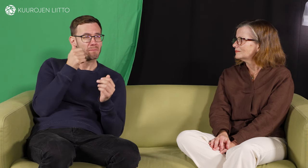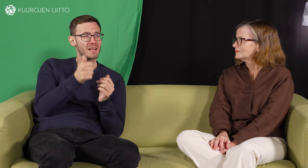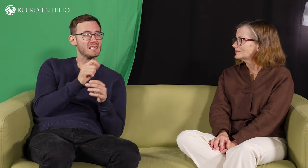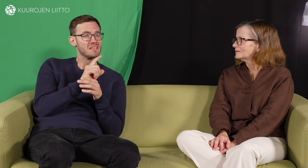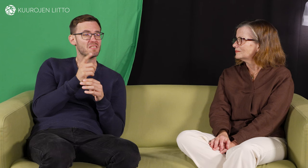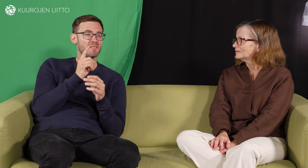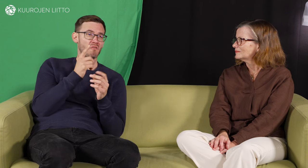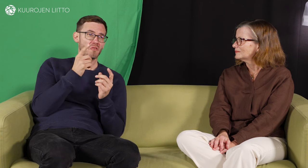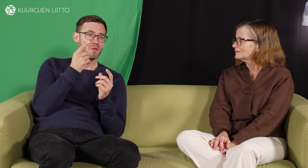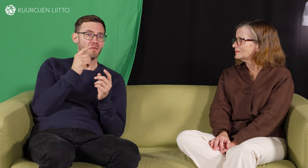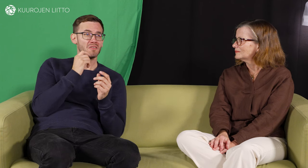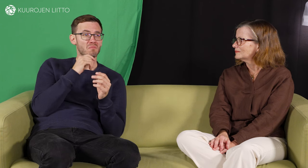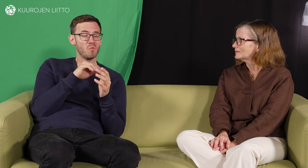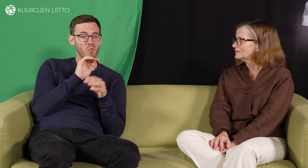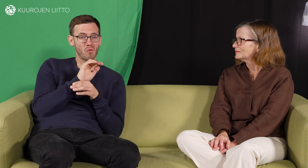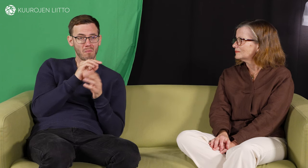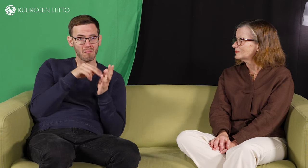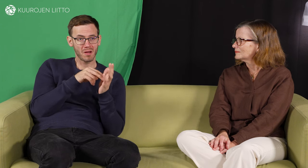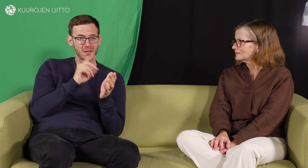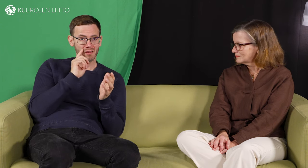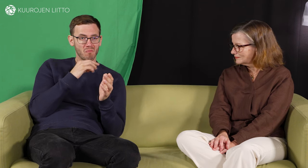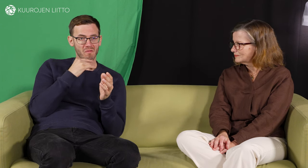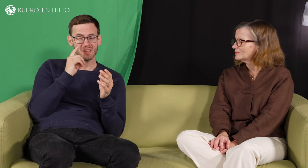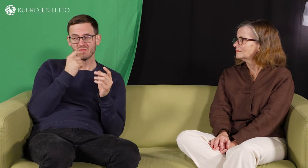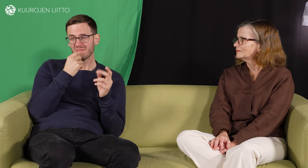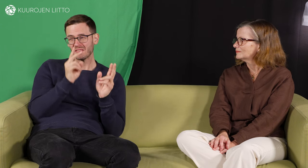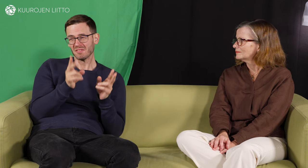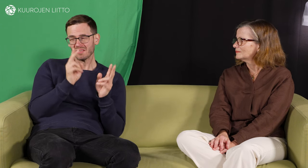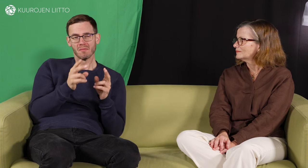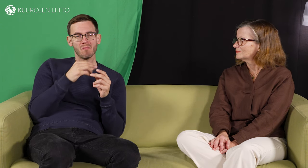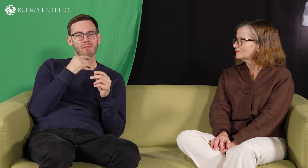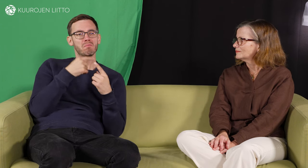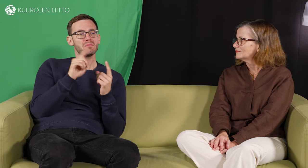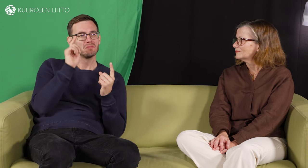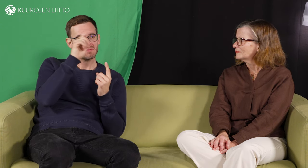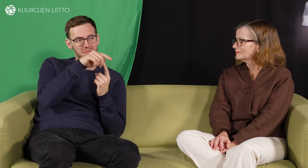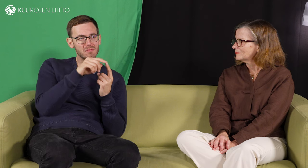Ulkomaan työmatkat ovat olleet mukavia. Tuovat vaihtelua Suomeen.